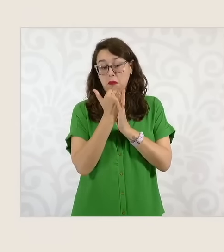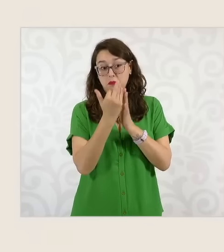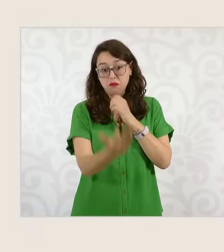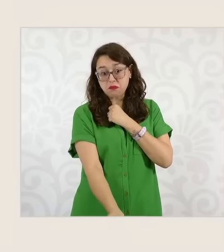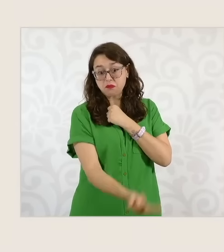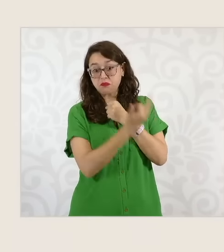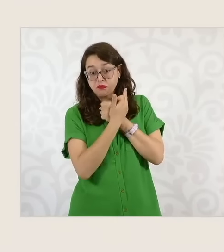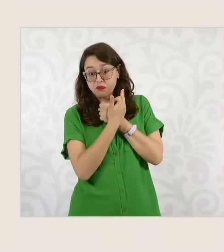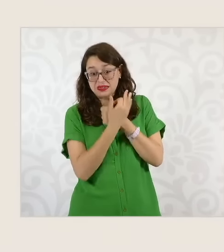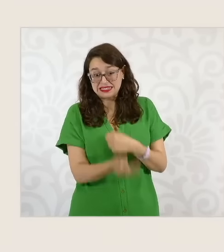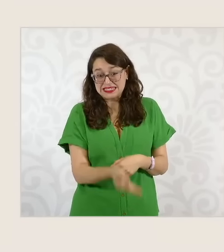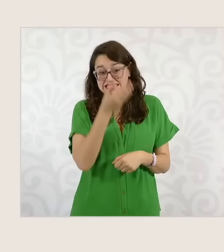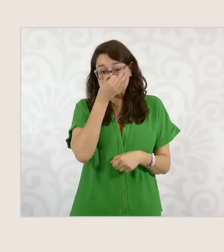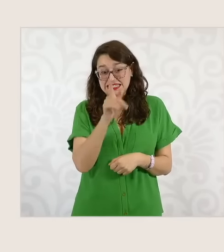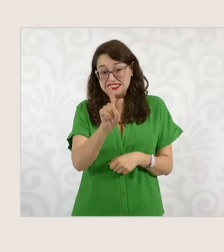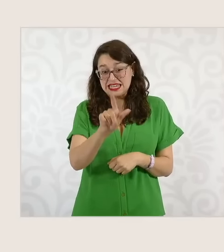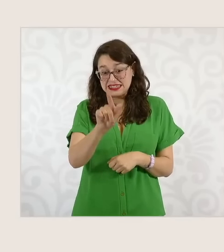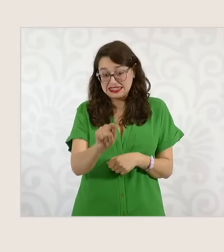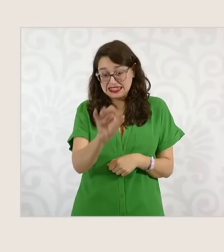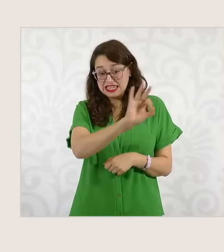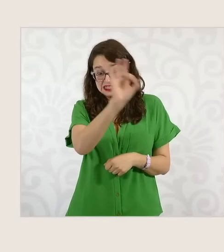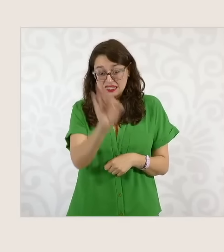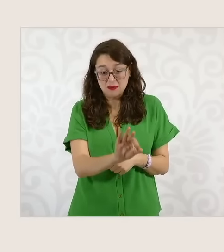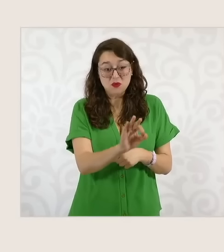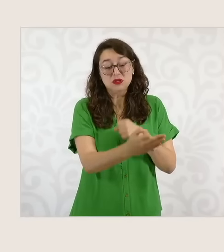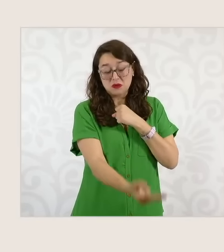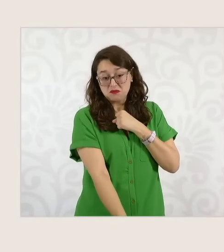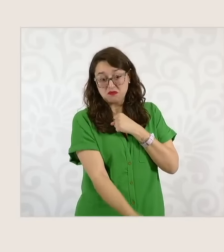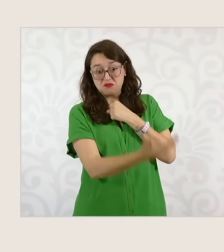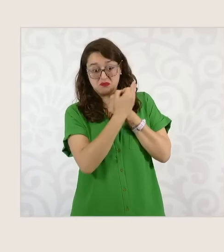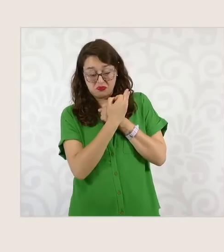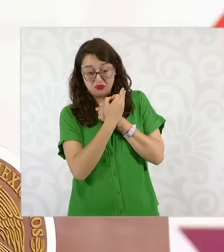cerca del 70%, que más o menos es lo que sacan todos los encuestadores,